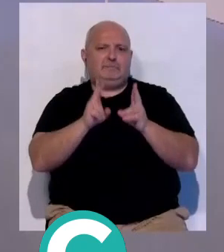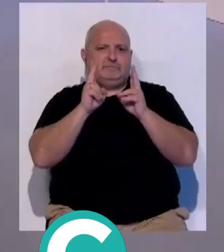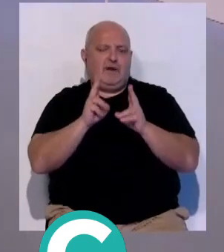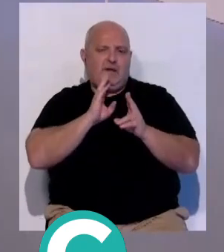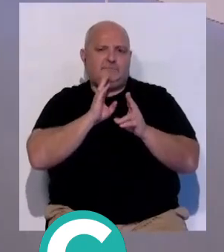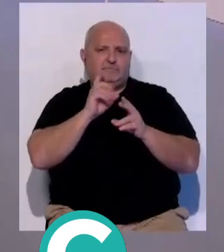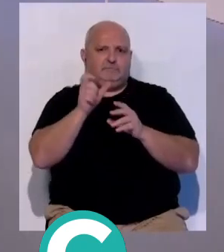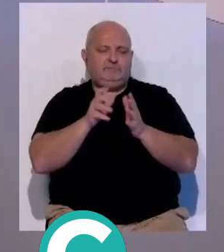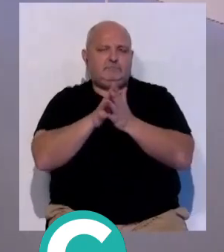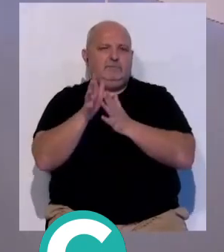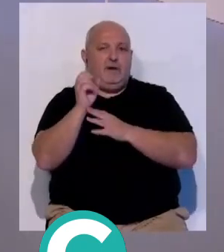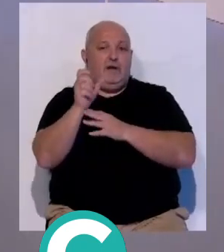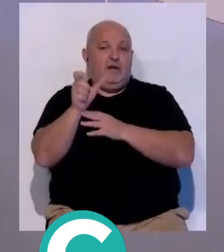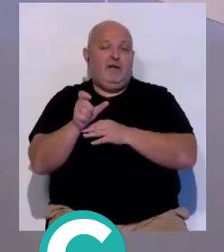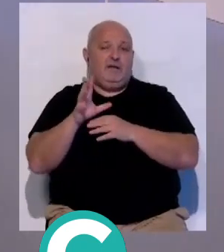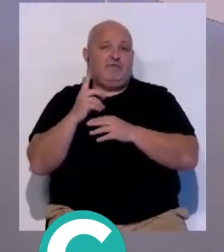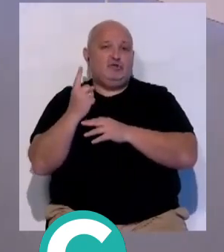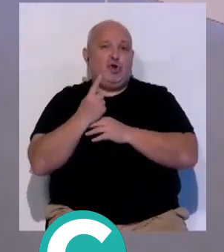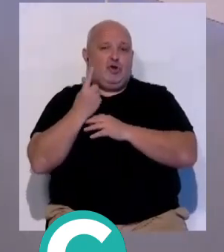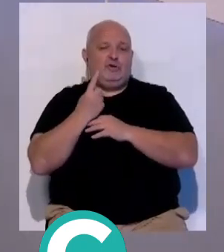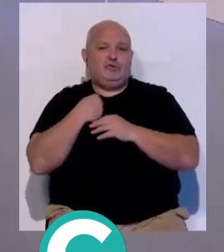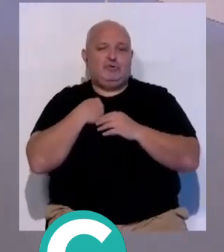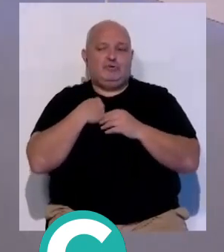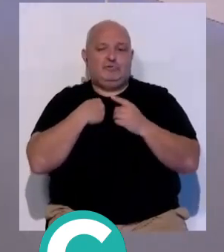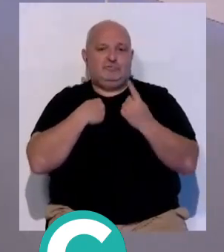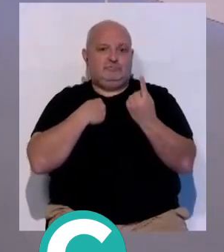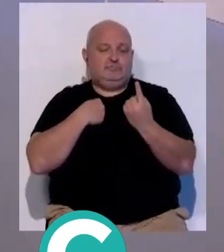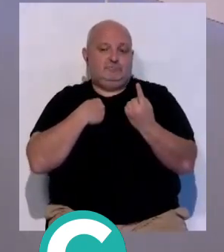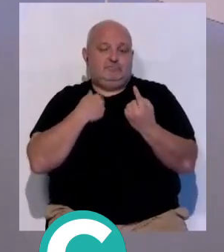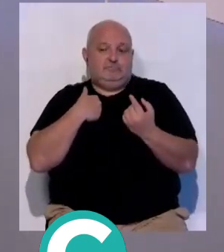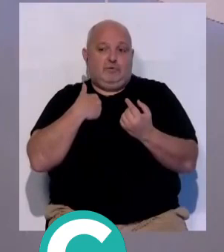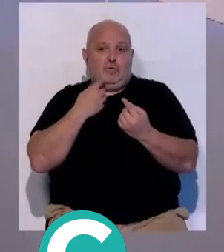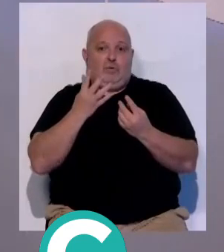ponencia porque claro él estaba solo yo tenía cuatro yo voy a mover la pelota ahí